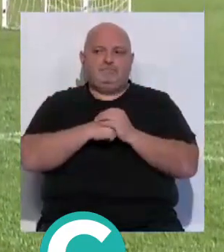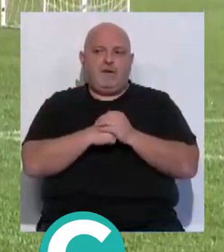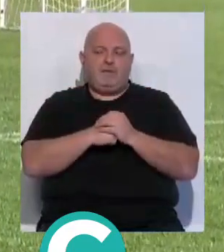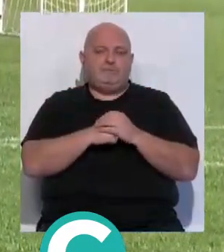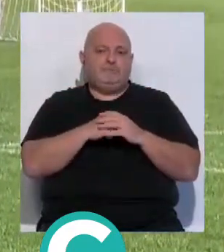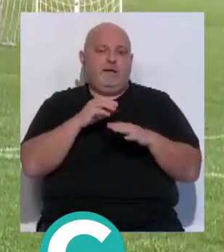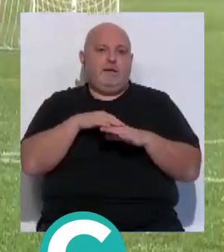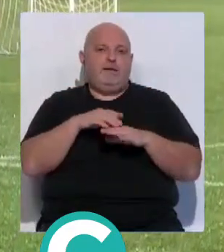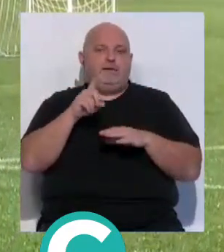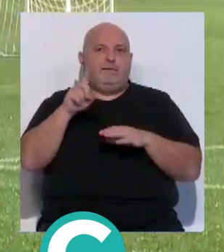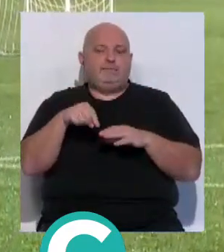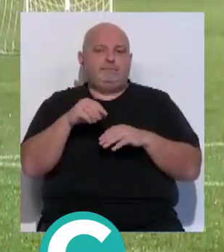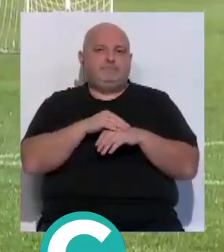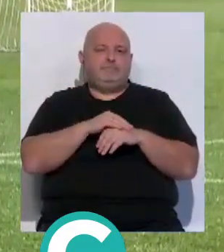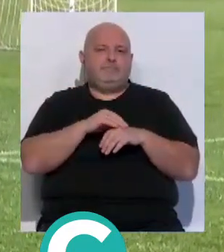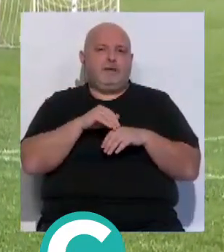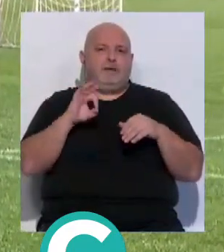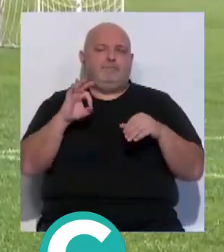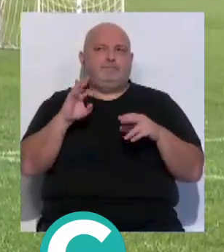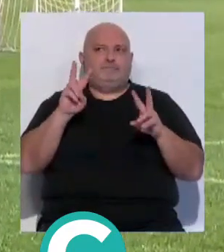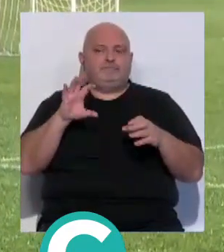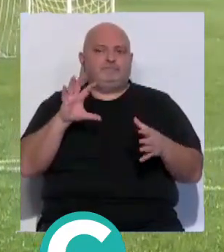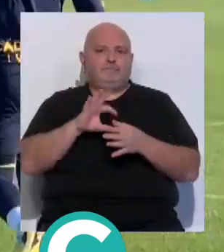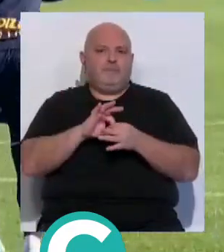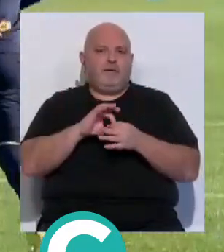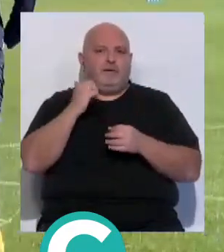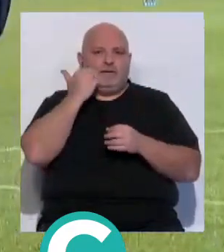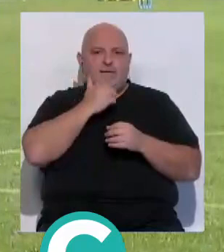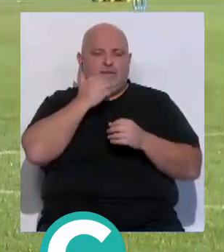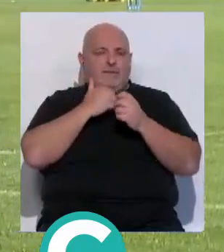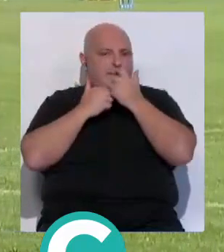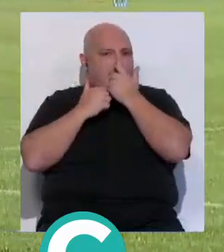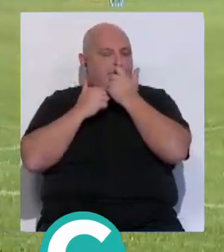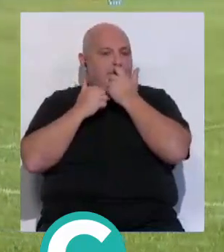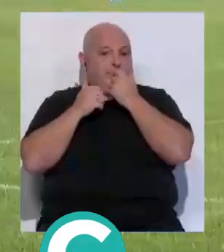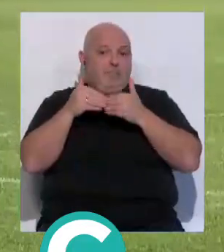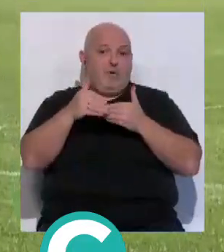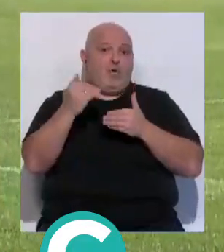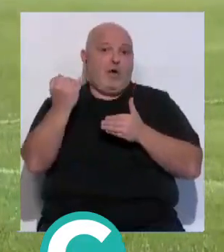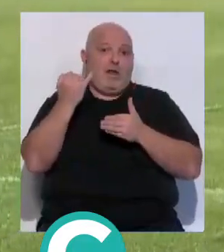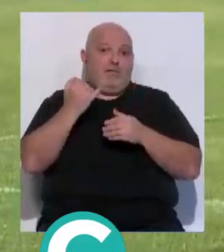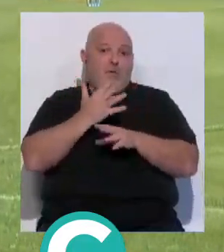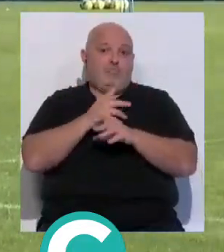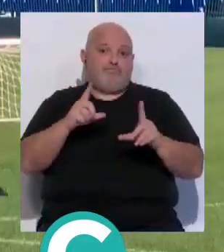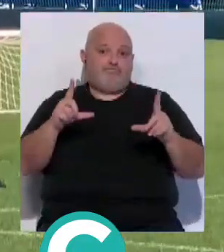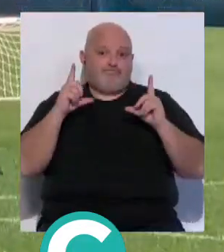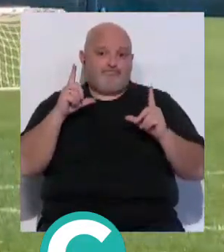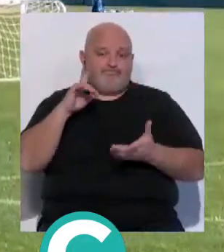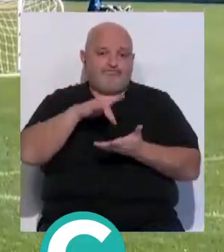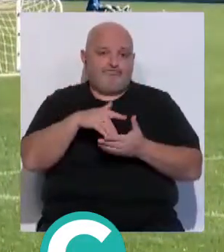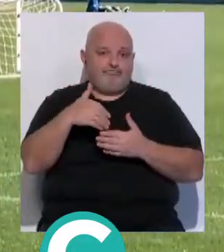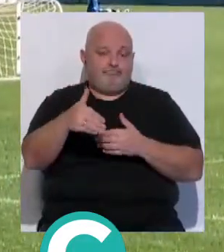incluso ser de la partida el próximo sábado eso ya queda en la decisión del cuerpo técnico de Sergio